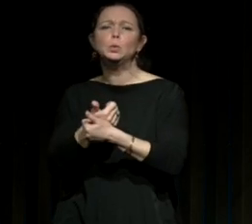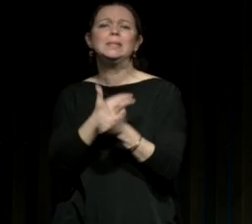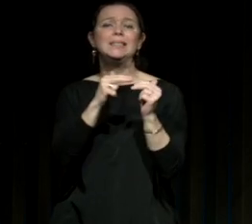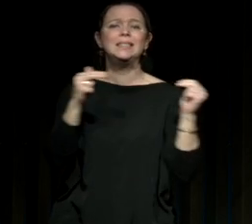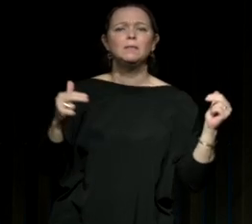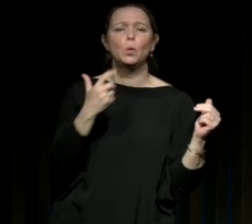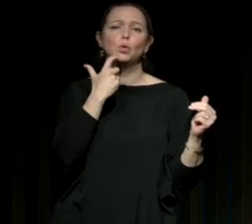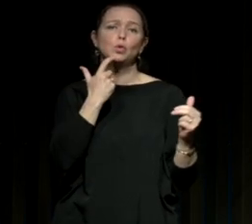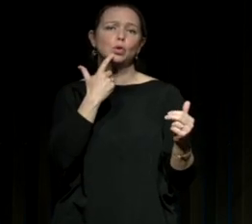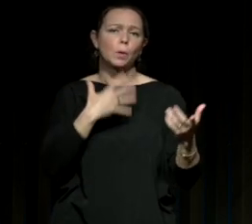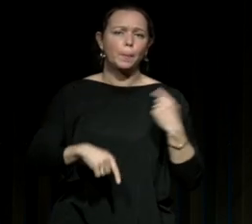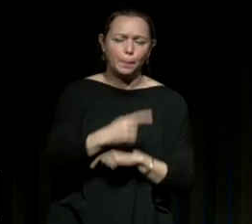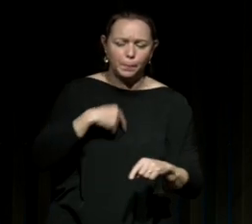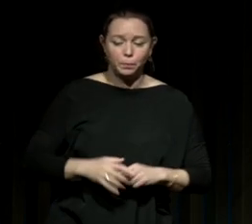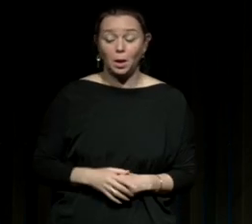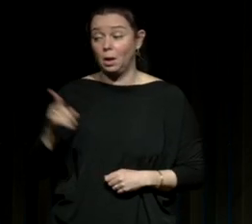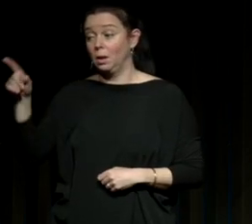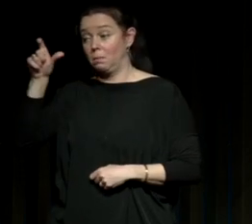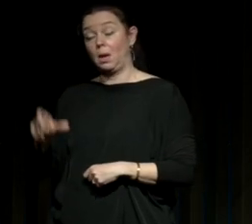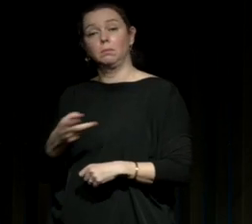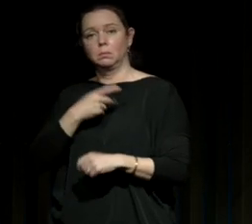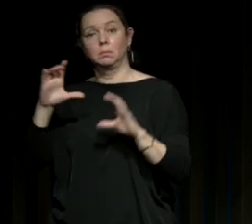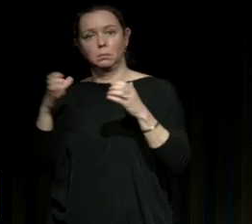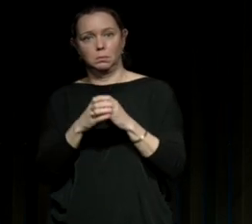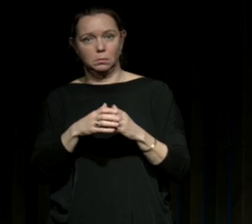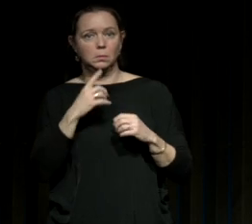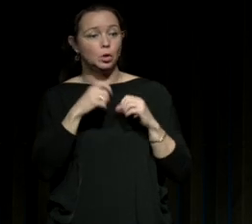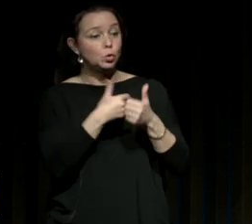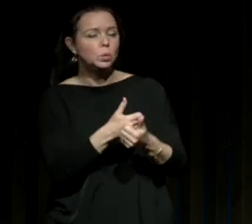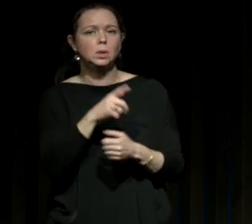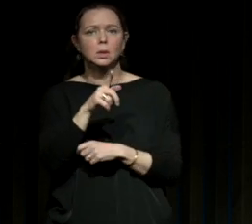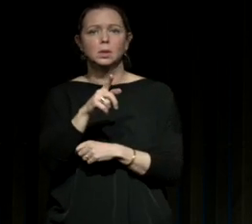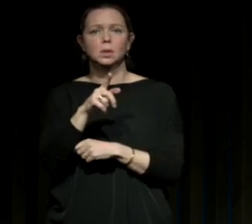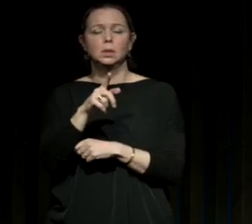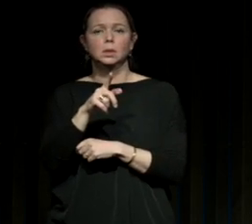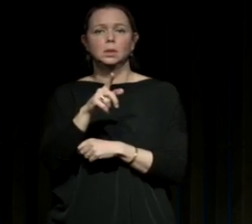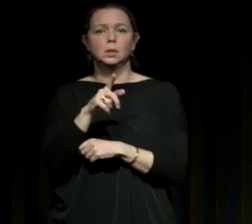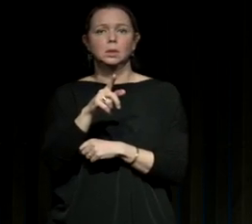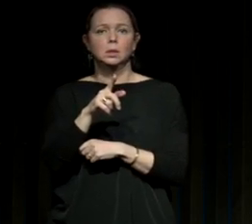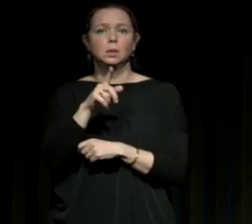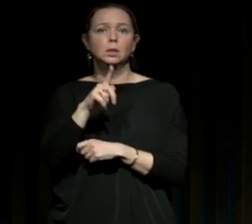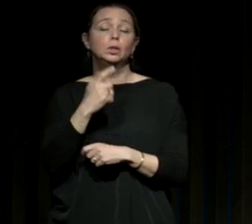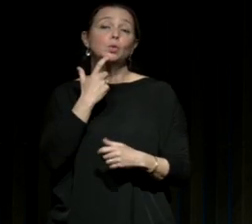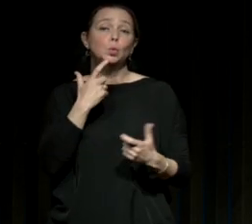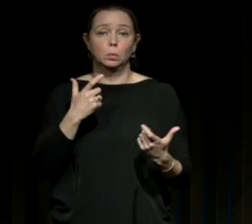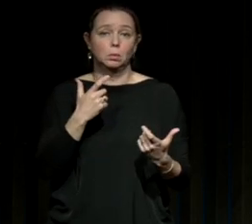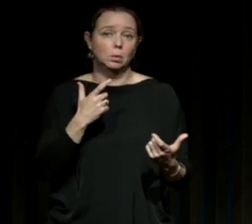auteurs là on mesurer la réponse en glucose avec un capteur de glucose interstitielle à